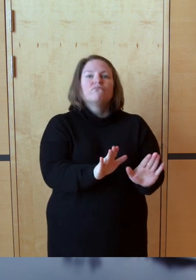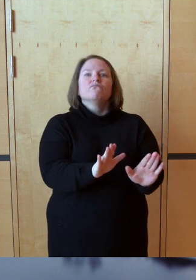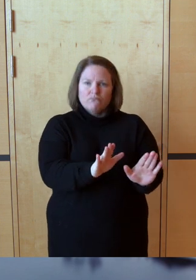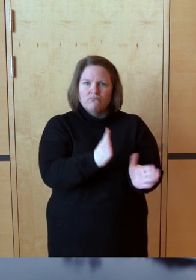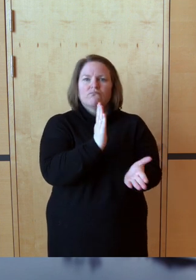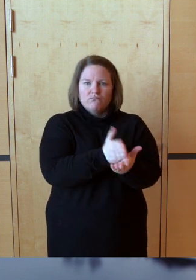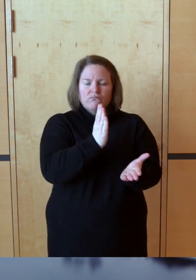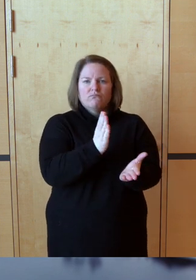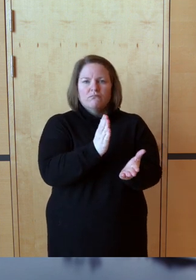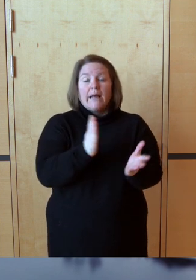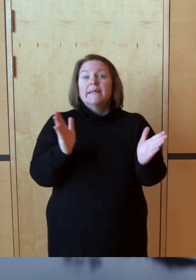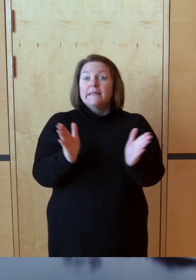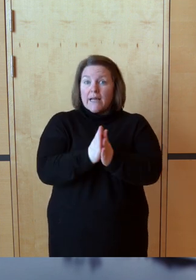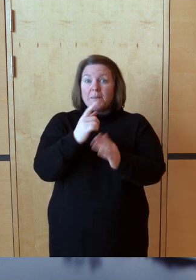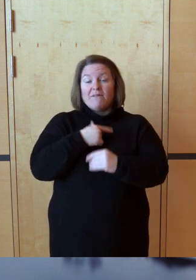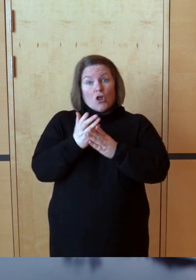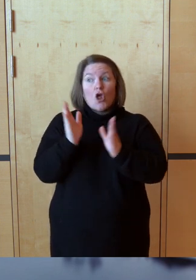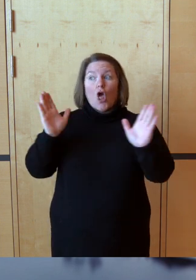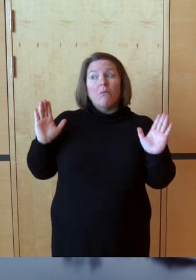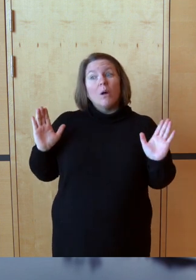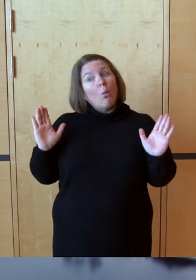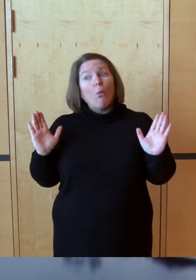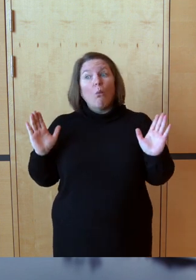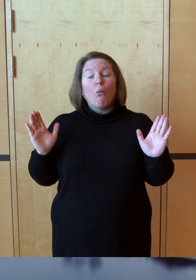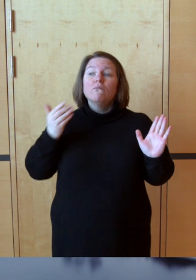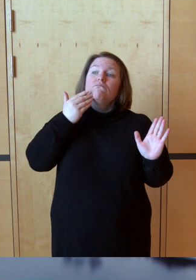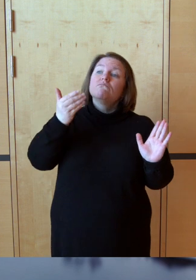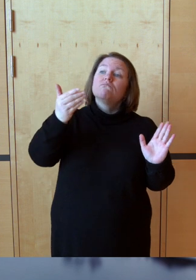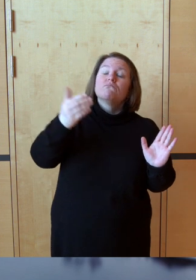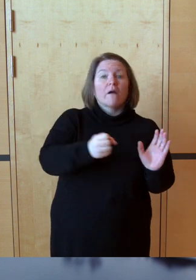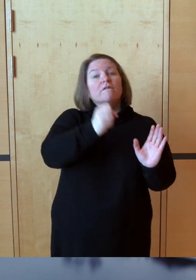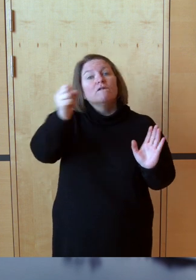För att de skulle kunna bli aktuellt med en flytt vårt perspektiv också längre fram